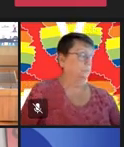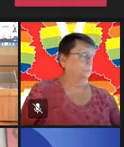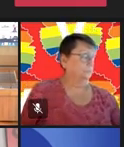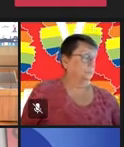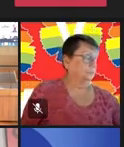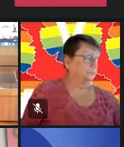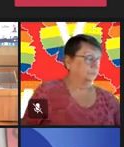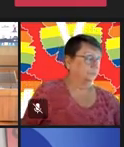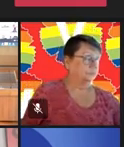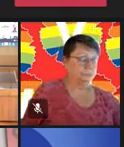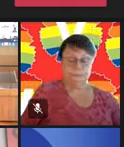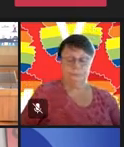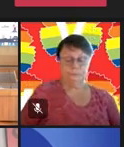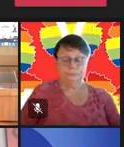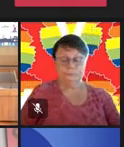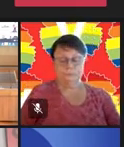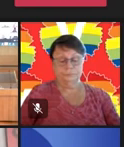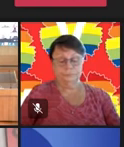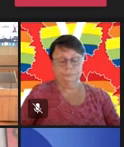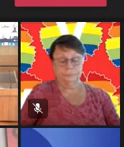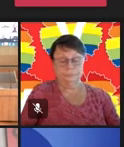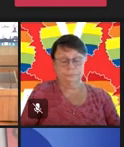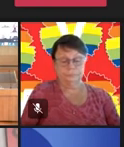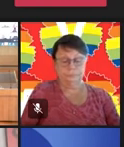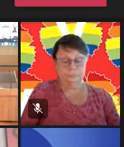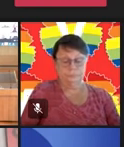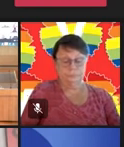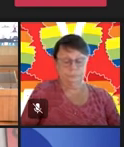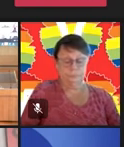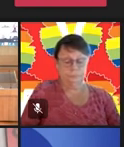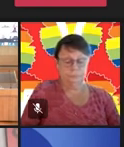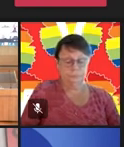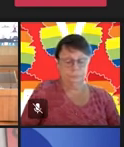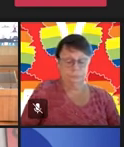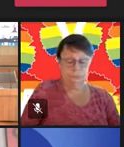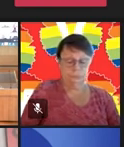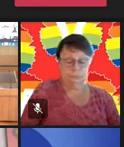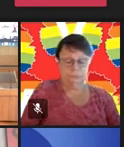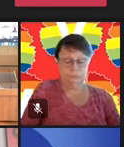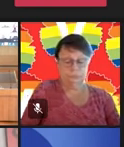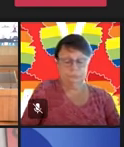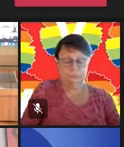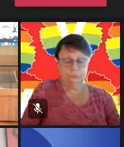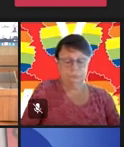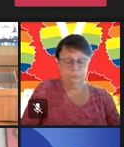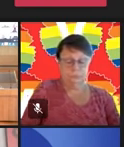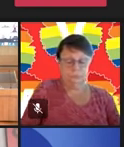Den ersättningen rosa man bakar med Det känns sammantaget då